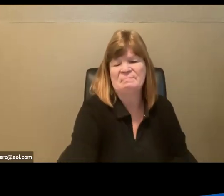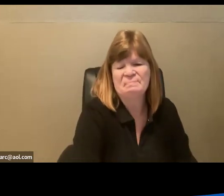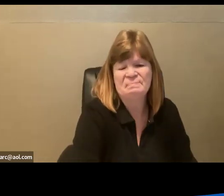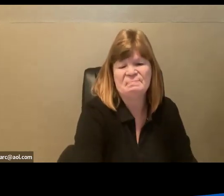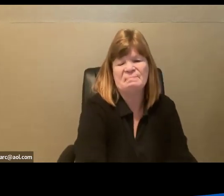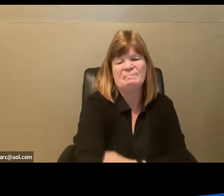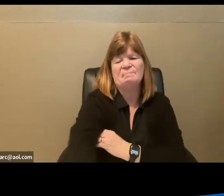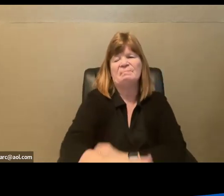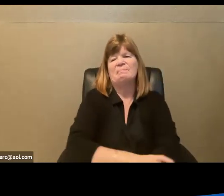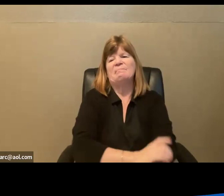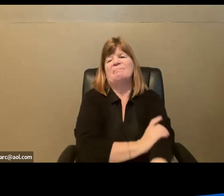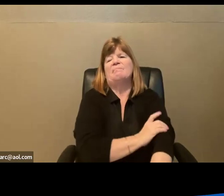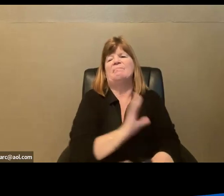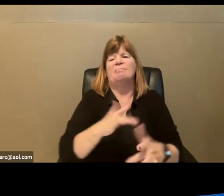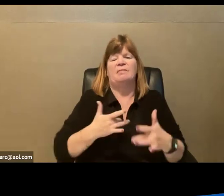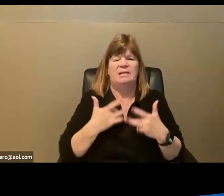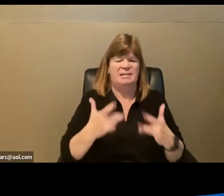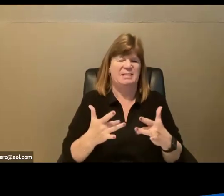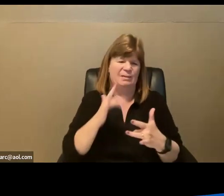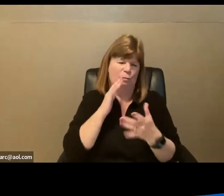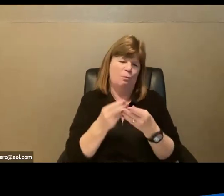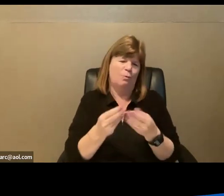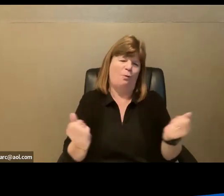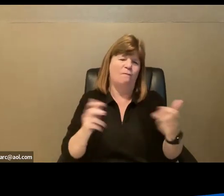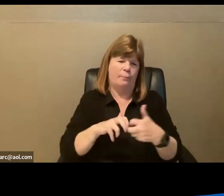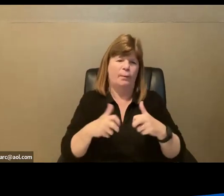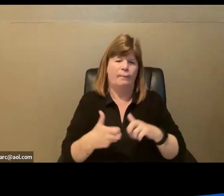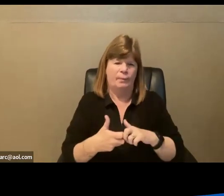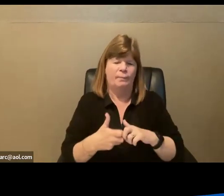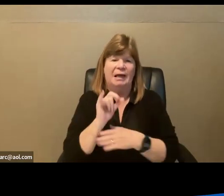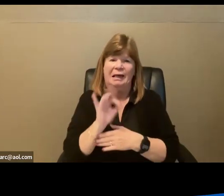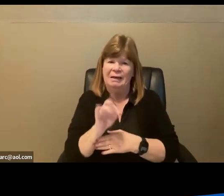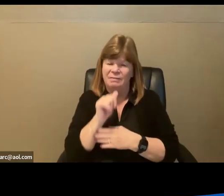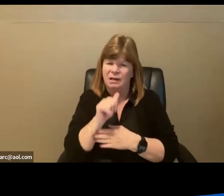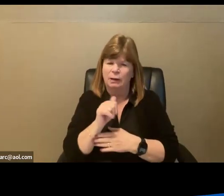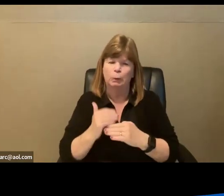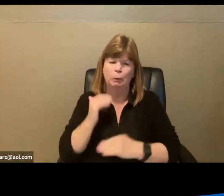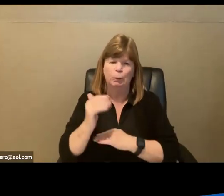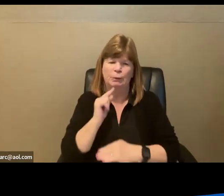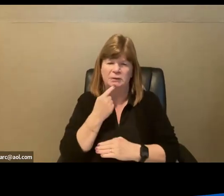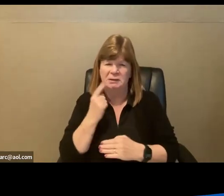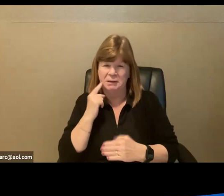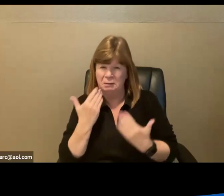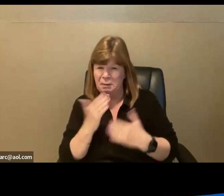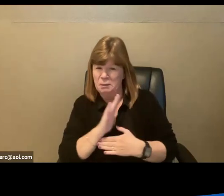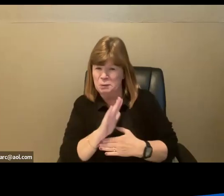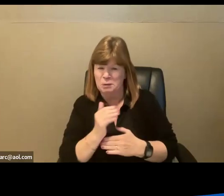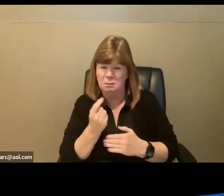Normalmente eso solucionará el problema si no es demasiado grave, pero parece que el tuyo está muy avanzado.